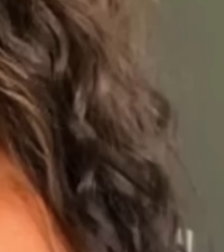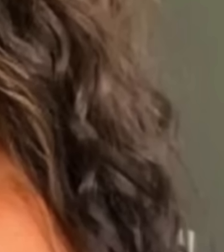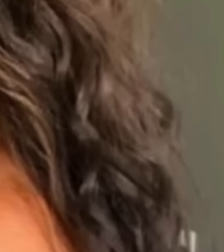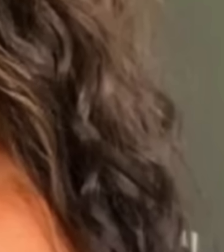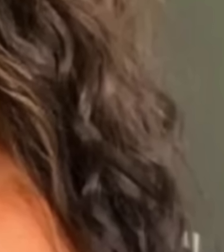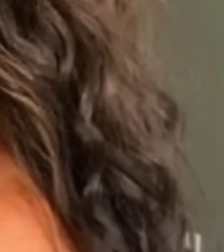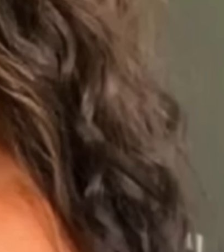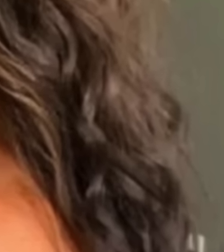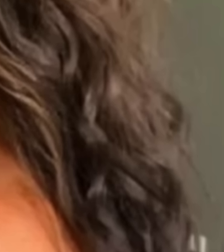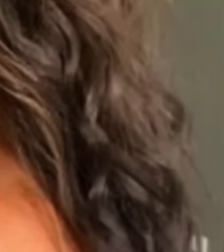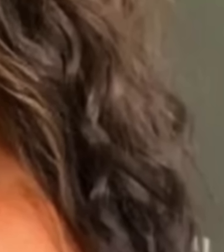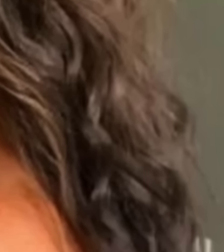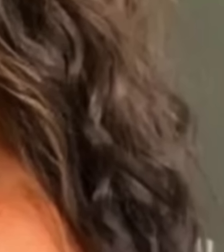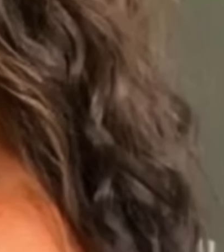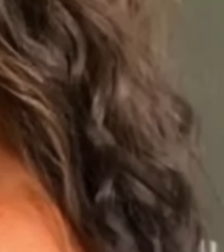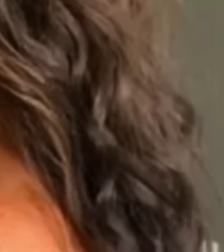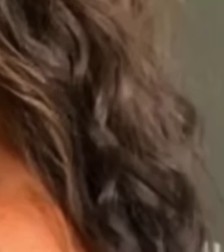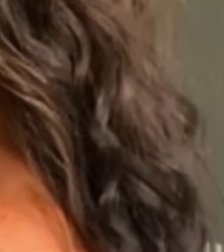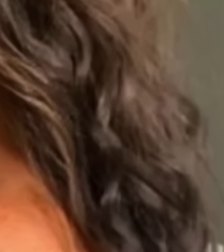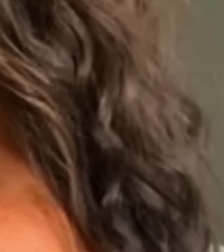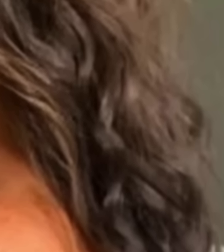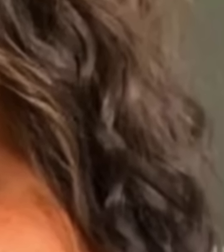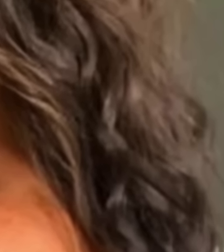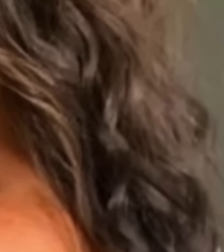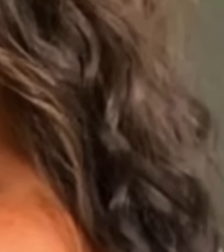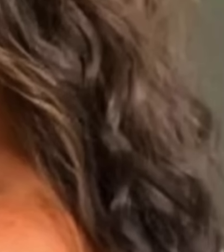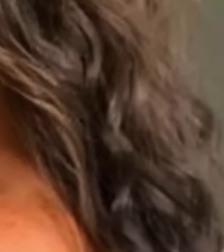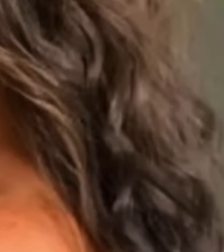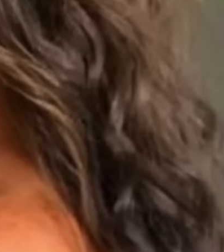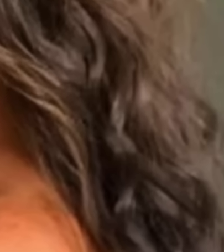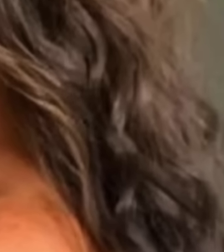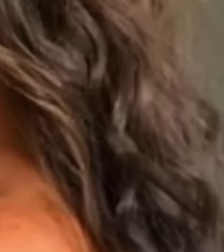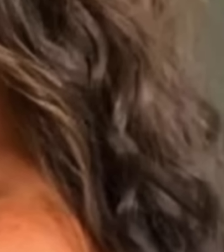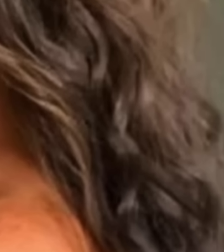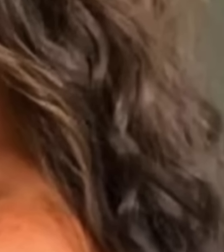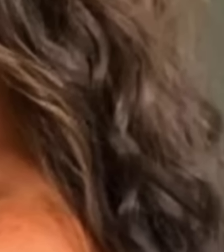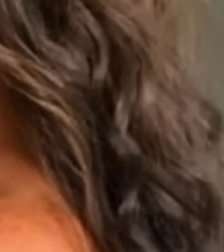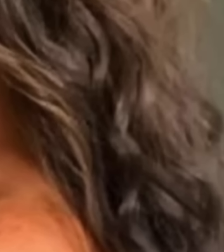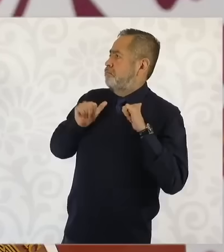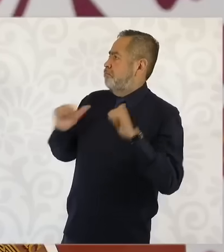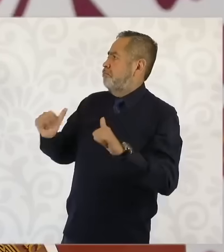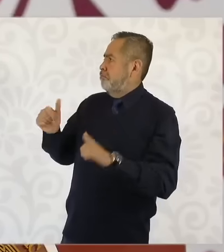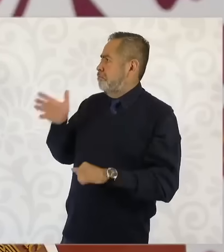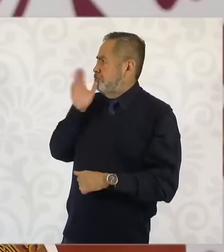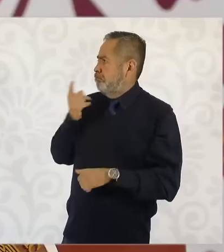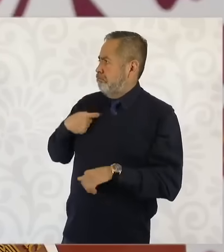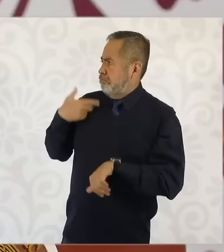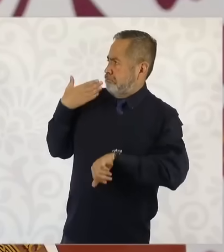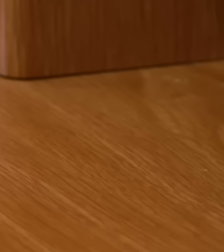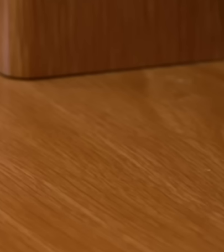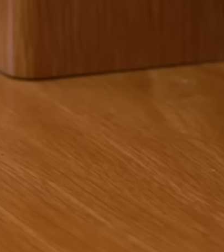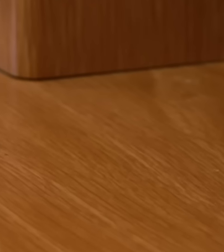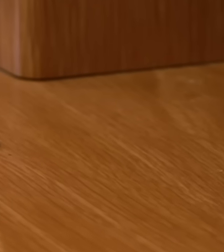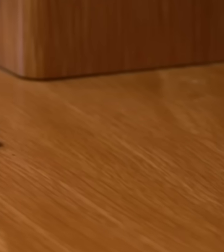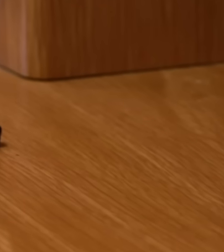eliminar a dos personas de la lista de personas bloqueadas el tercer tribunal colegiado en materia